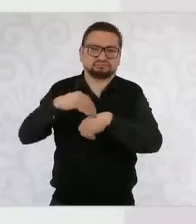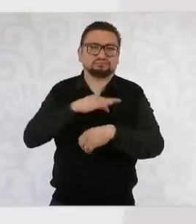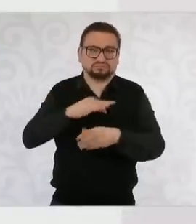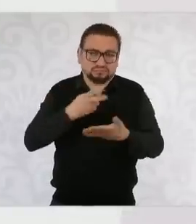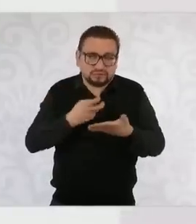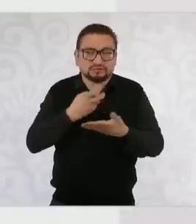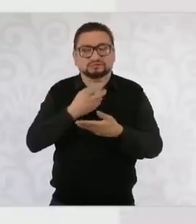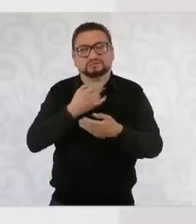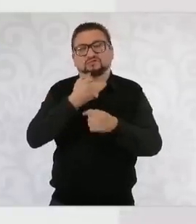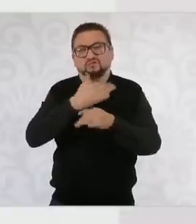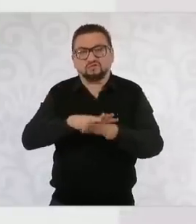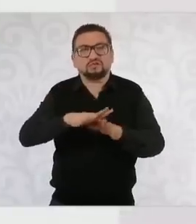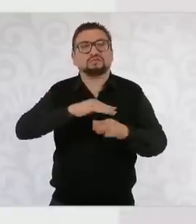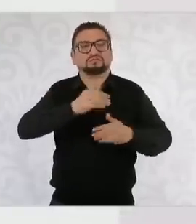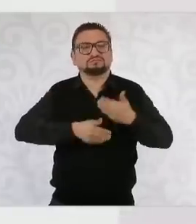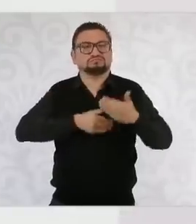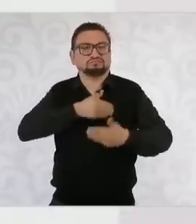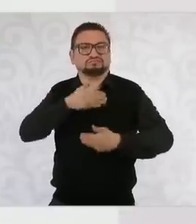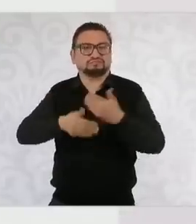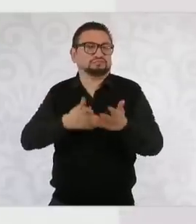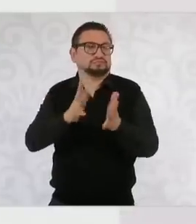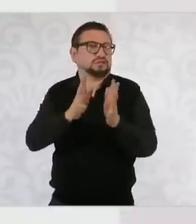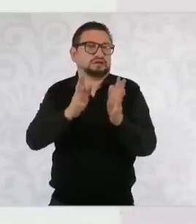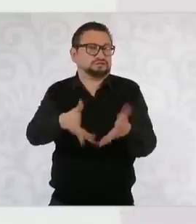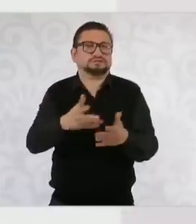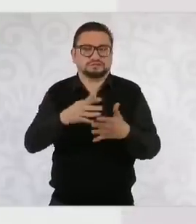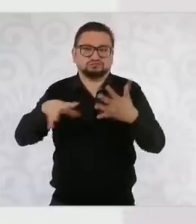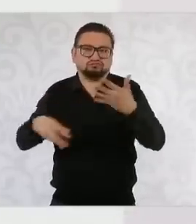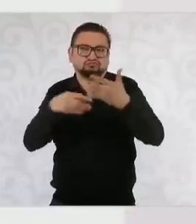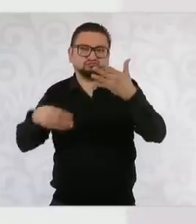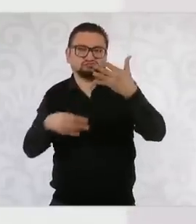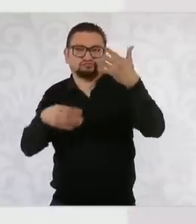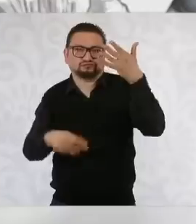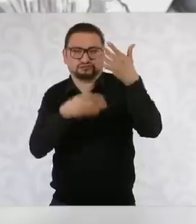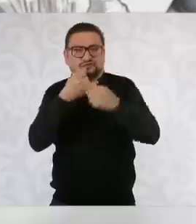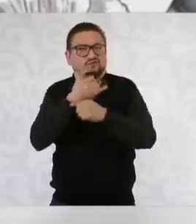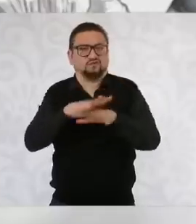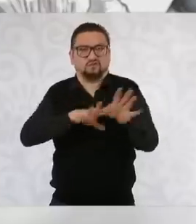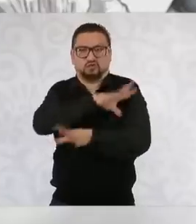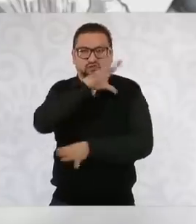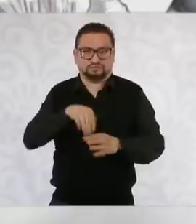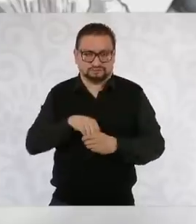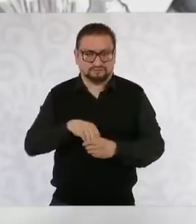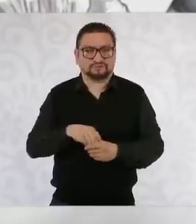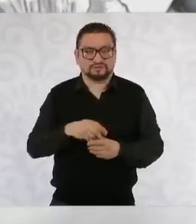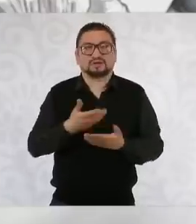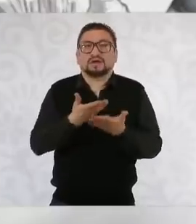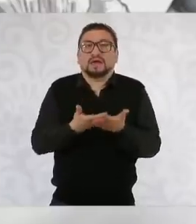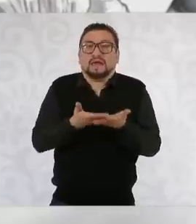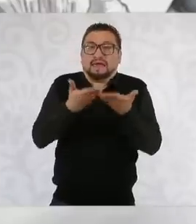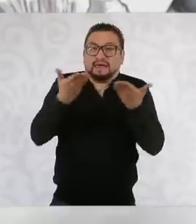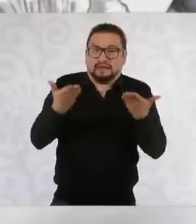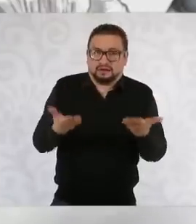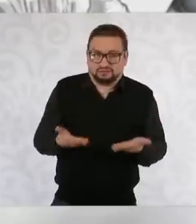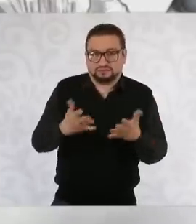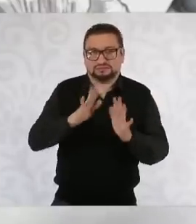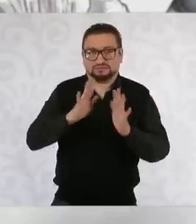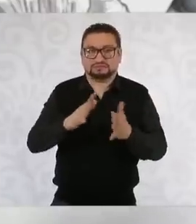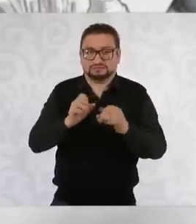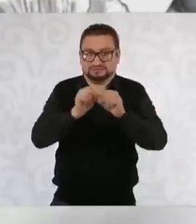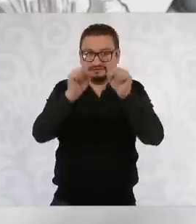entonces así vamos incorporando la información y ahora vamos a cambiar la ley del Sistema Nacional